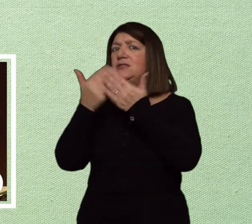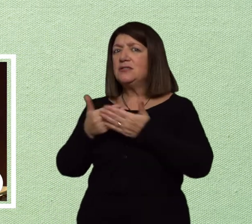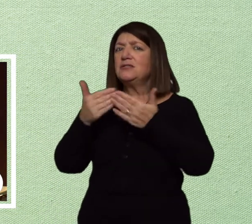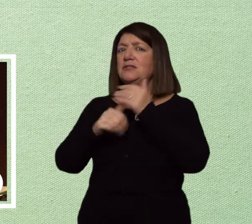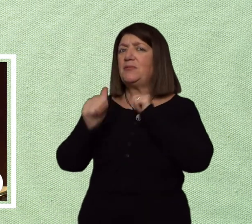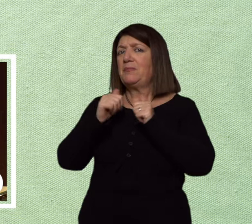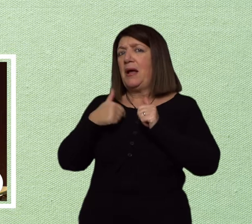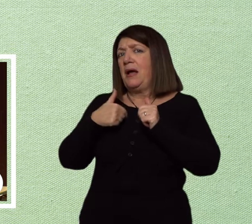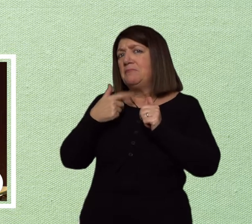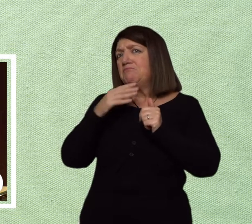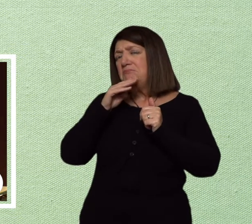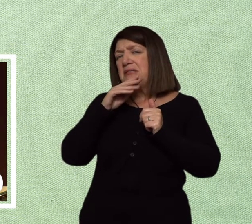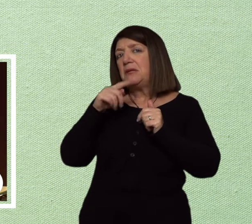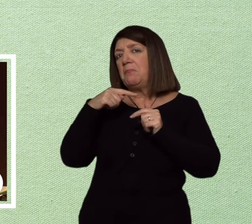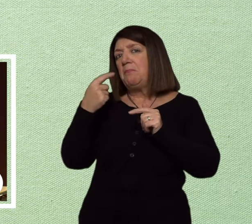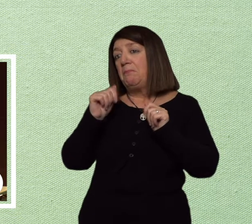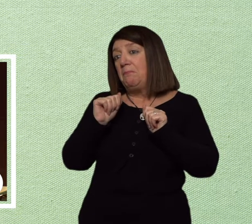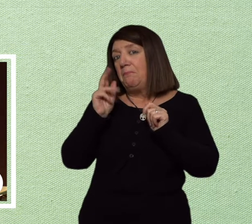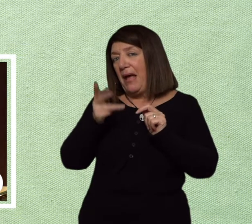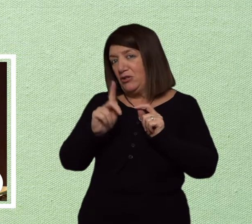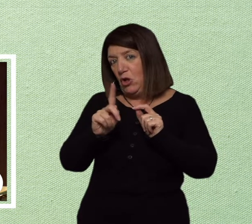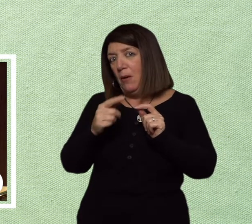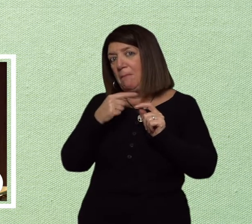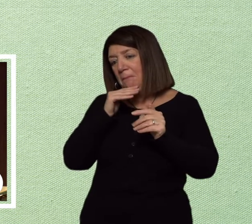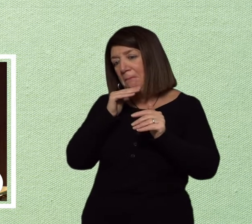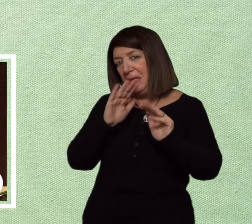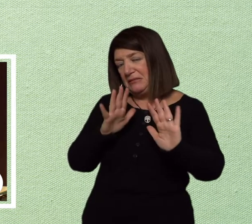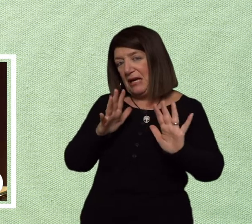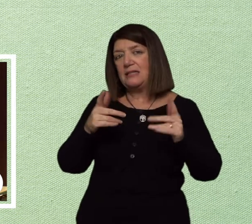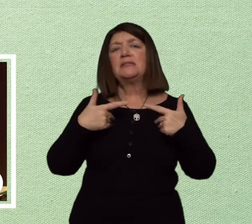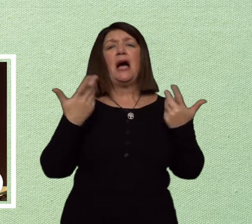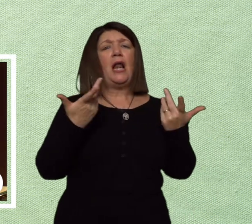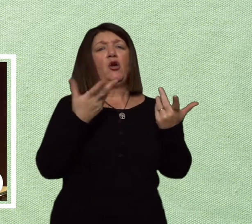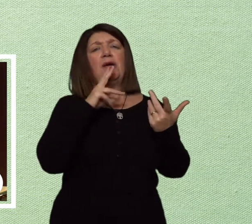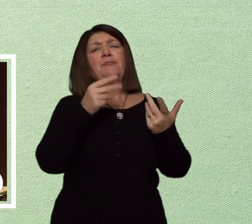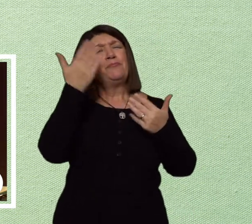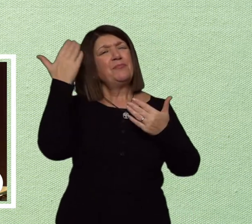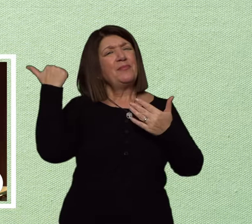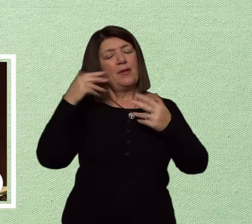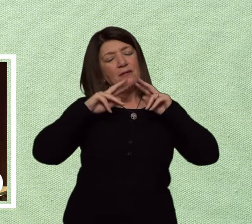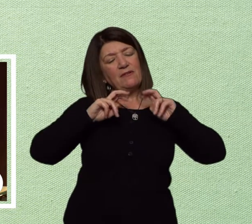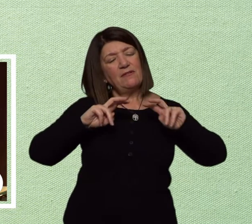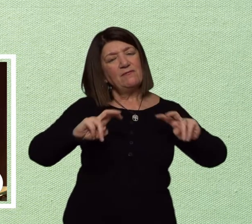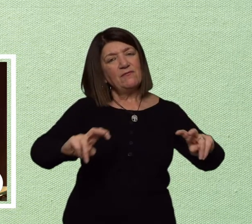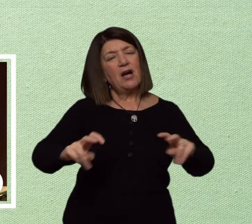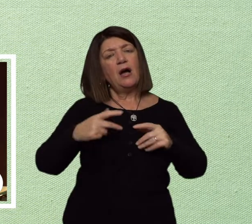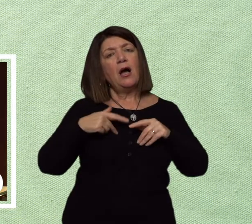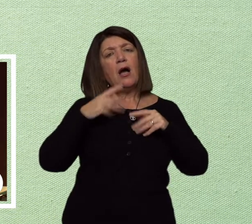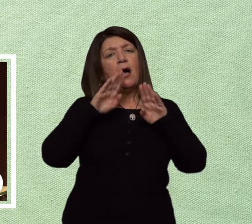sono documentata e ho letto che è arrivato solo nel 2019, quindi pochissimi anni fa, all'interno